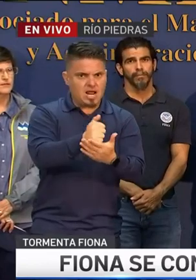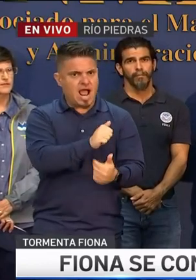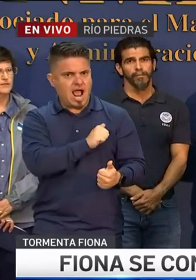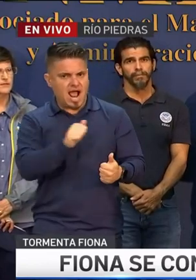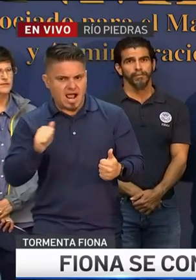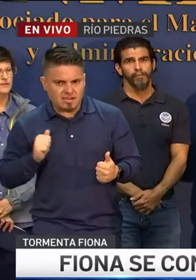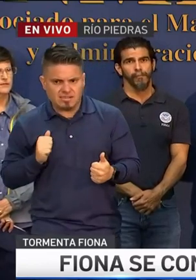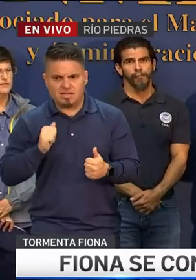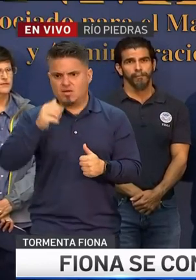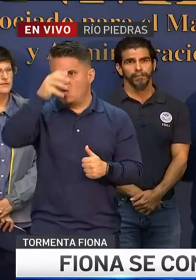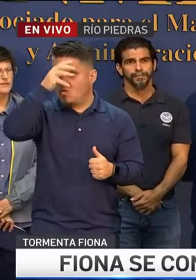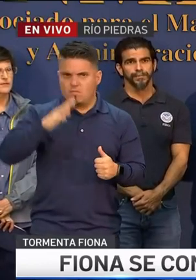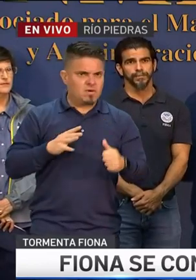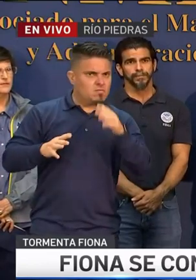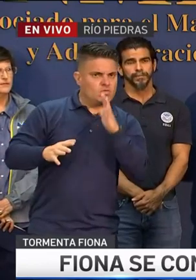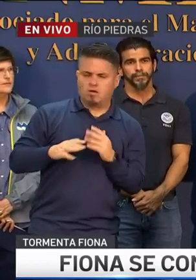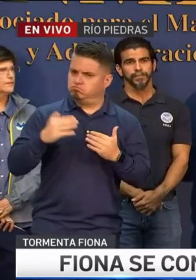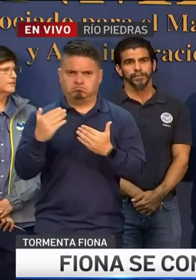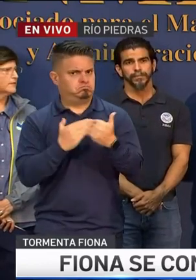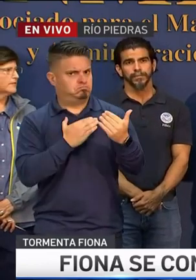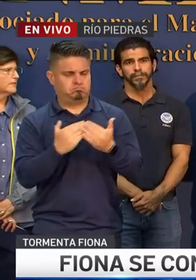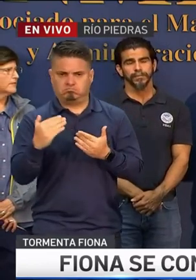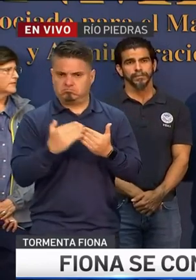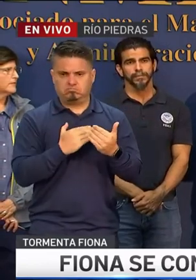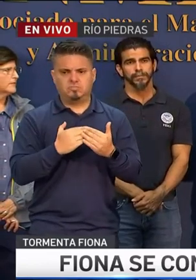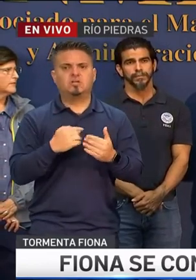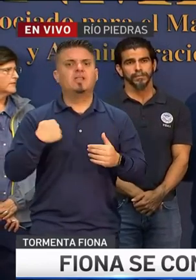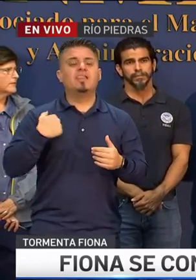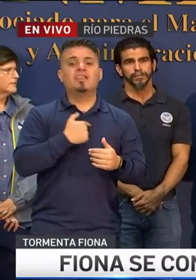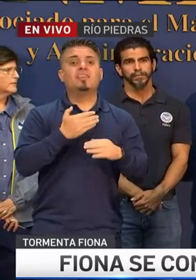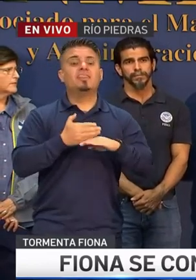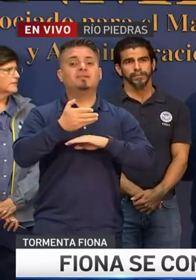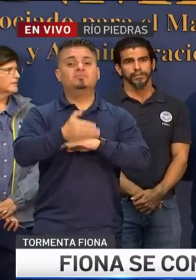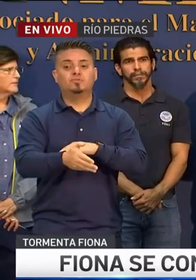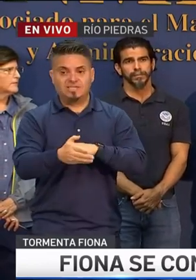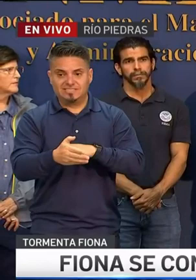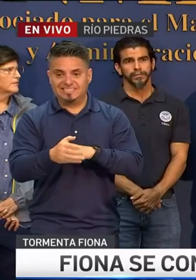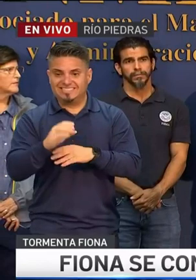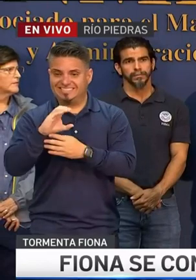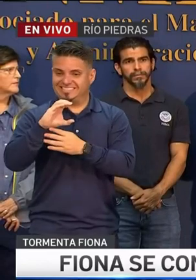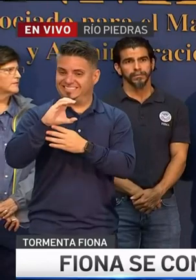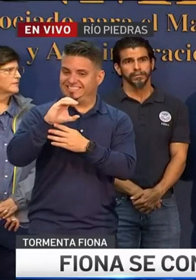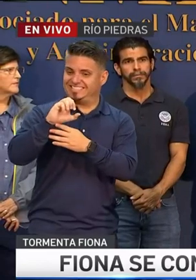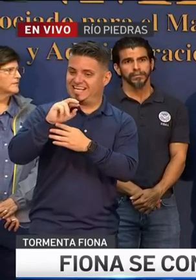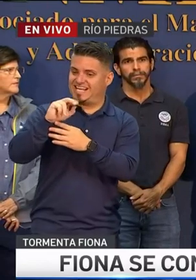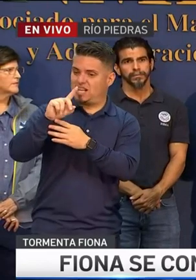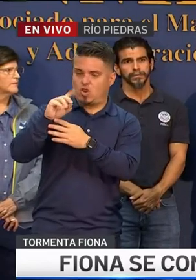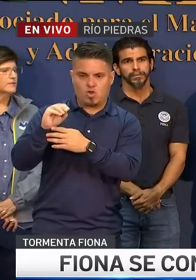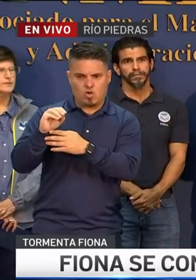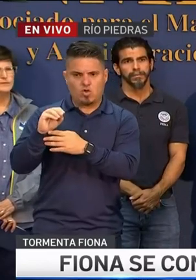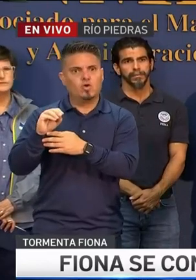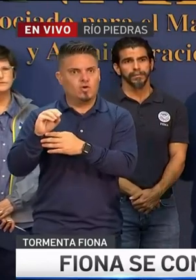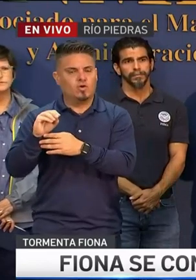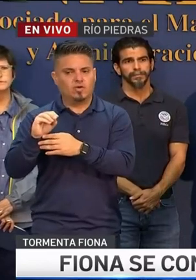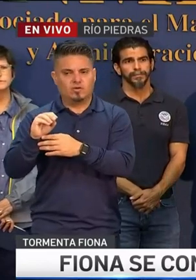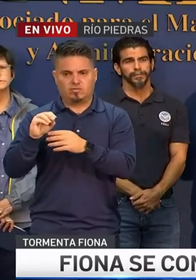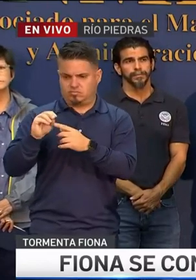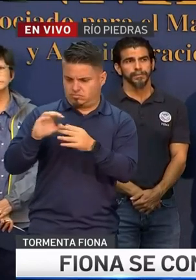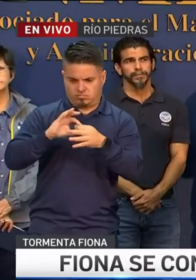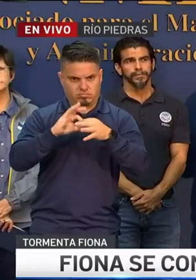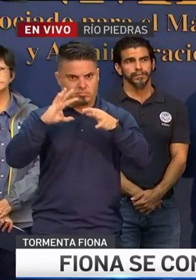PROCESO DE AYUDA EN NADA